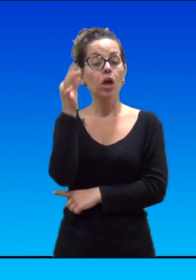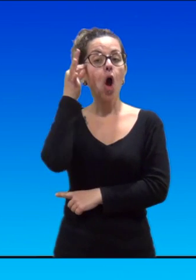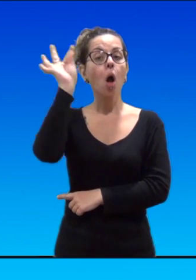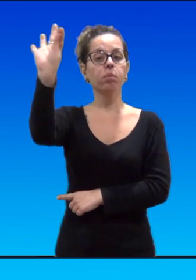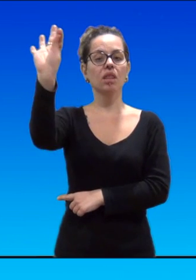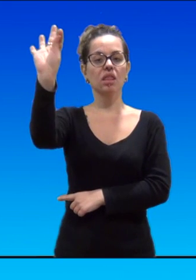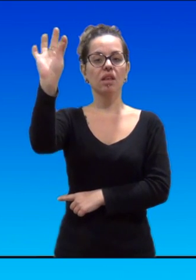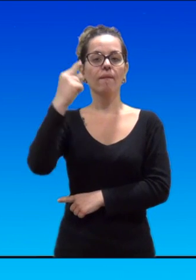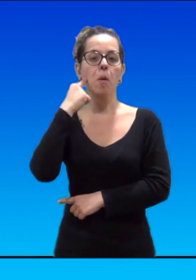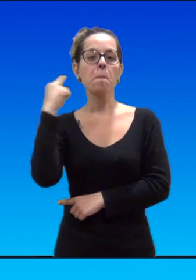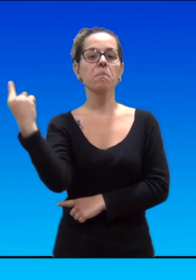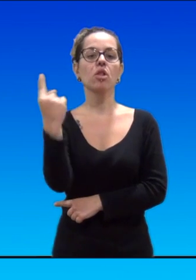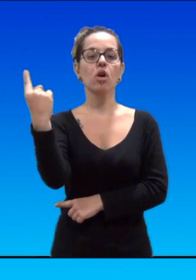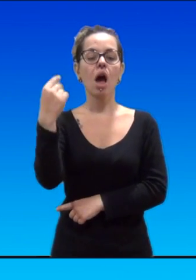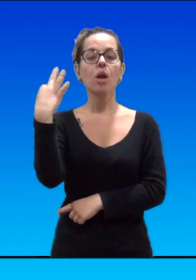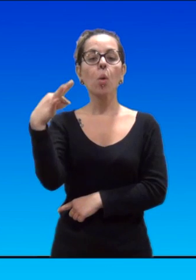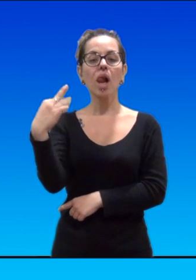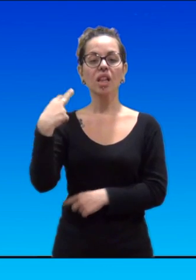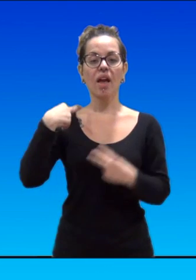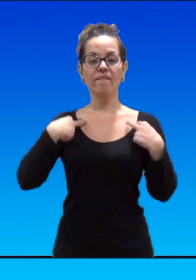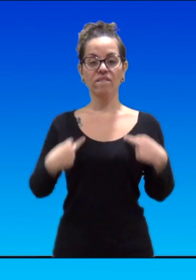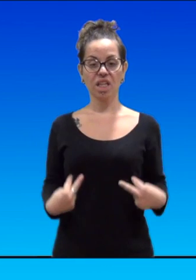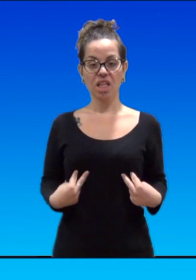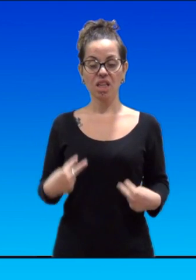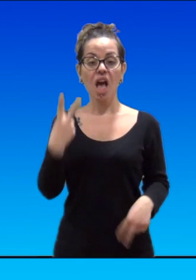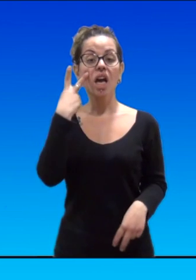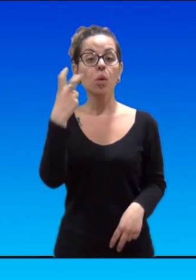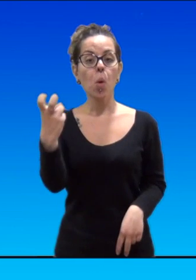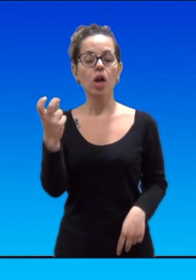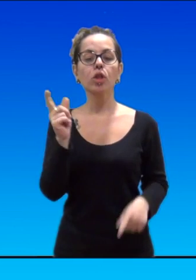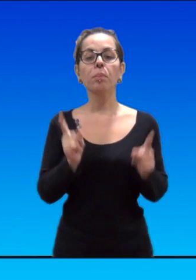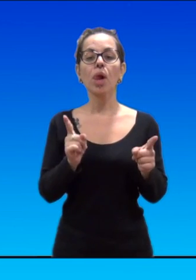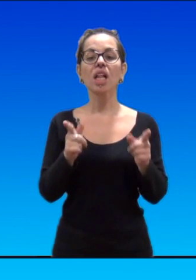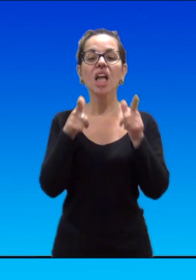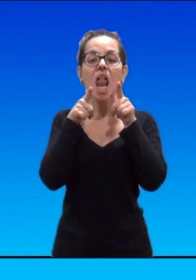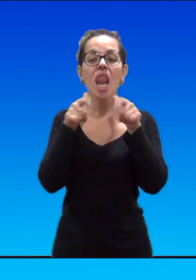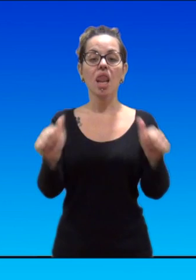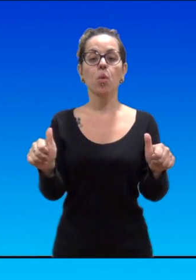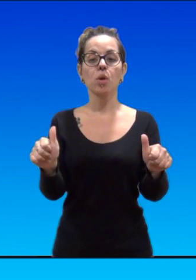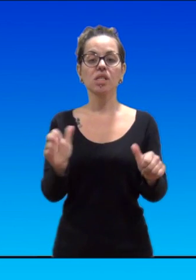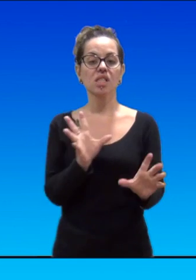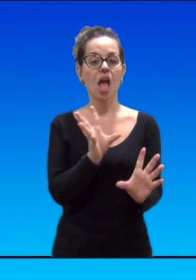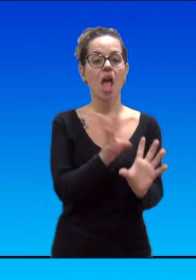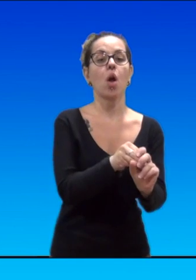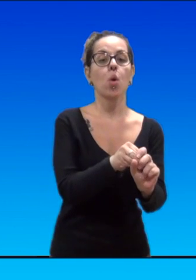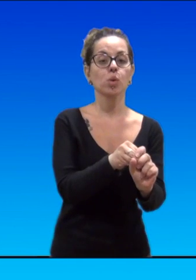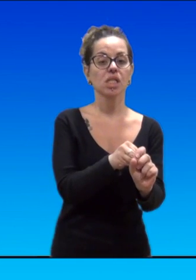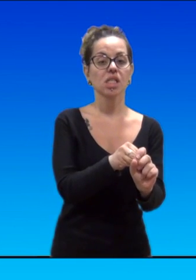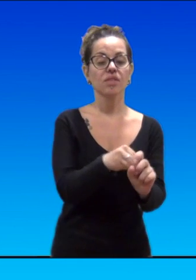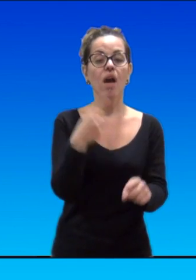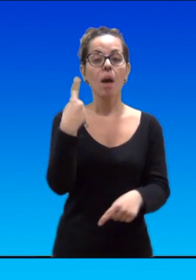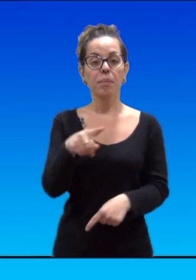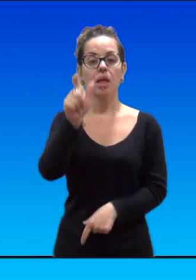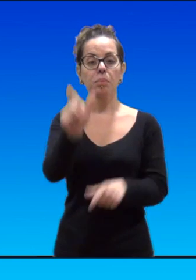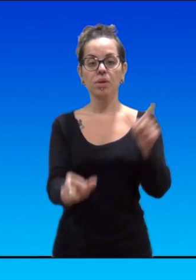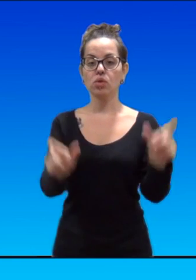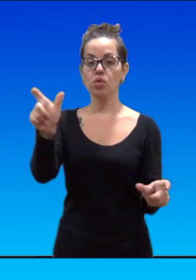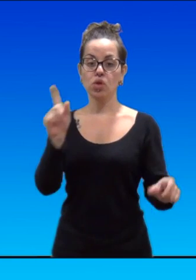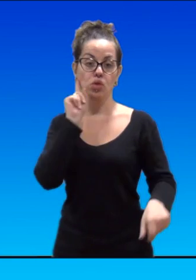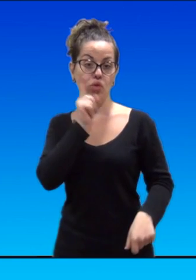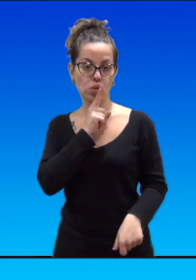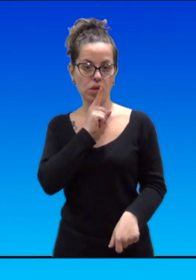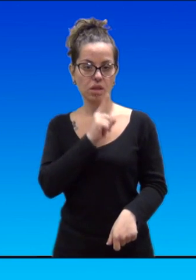con l’obiettivo di pervenire a una politica linguistica inclusiva che favorisca una migliore qualità della vita per le persone sorde .